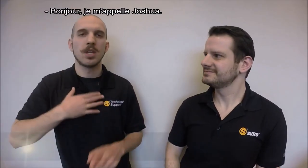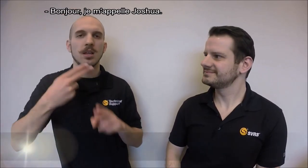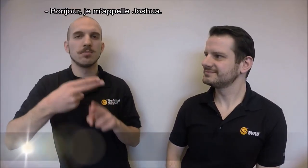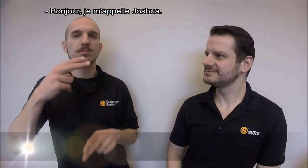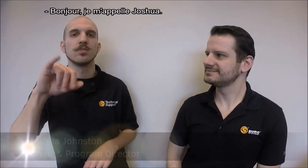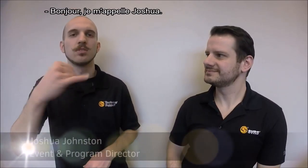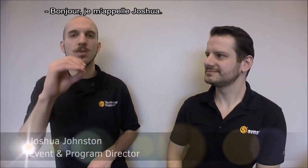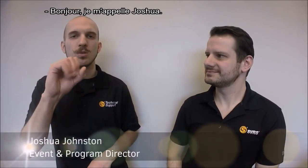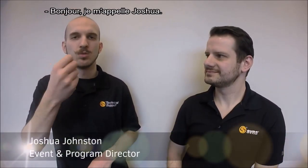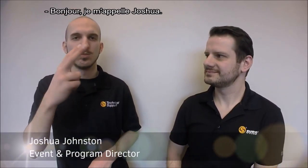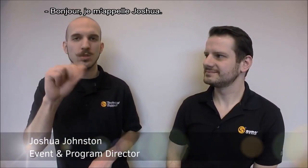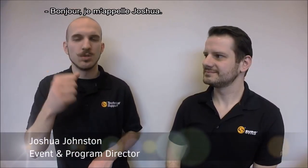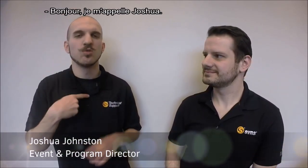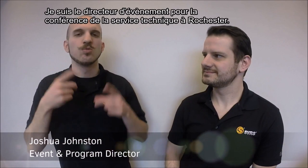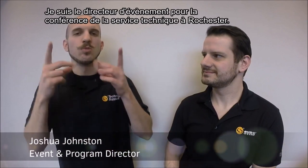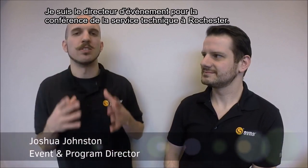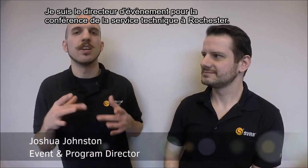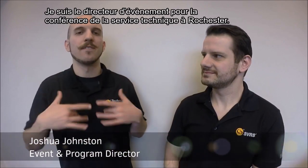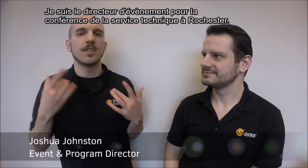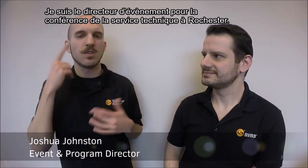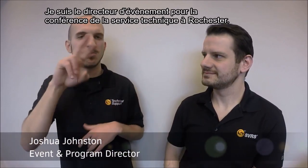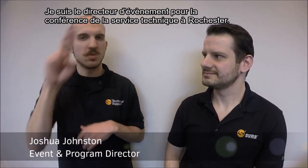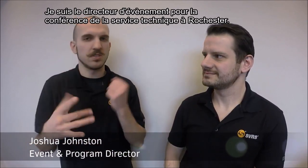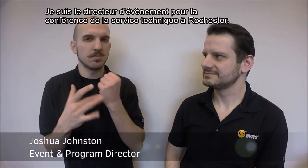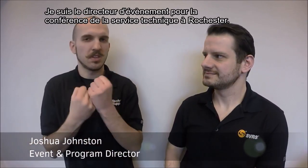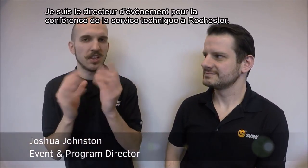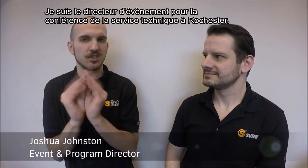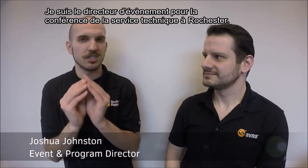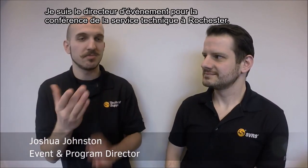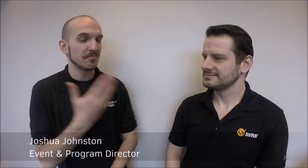DIRECTEUR DE ÉVÉNEMENT ET PROGRAMME